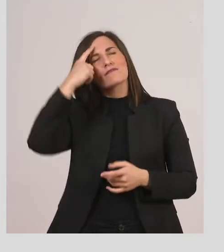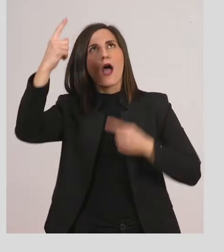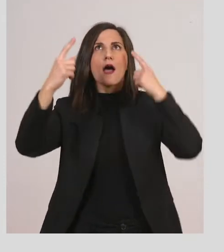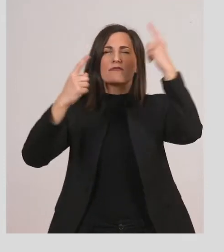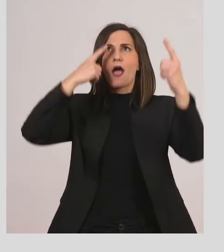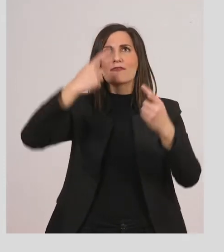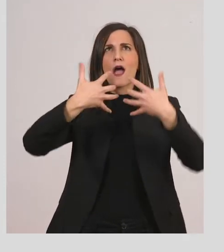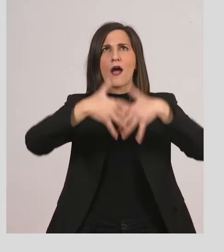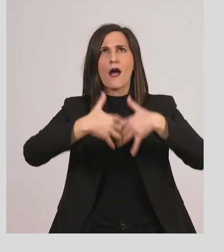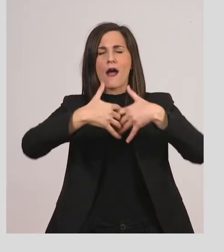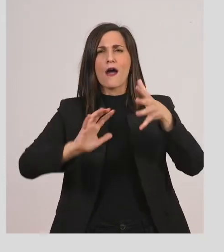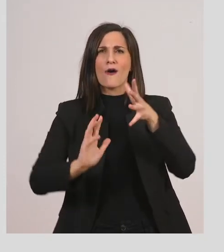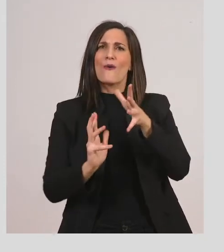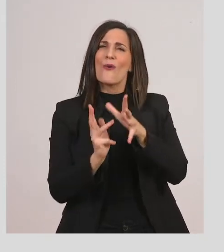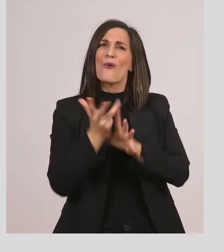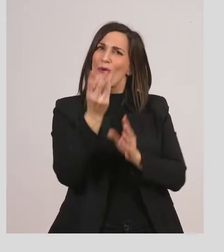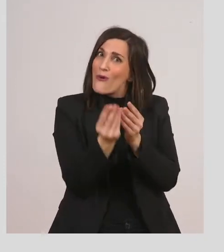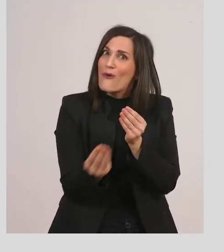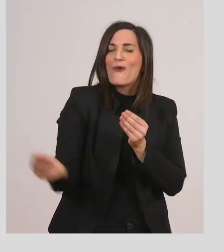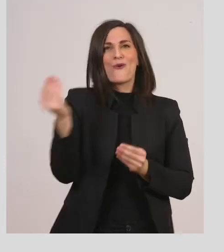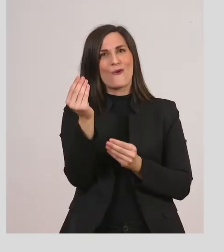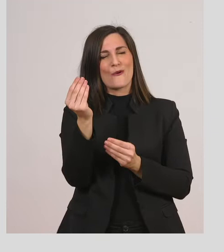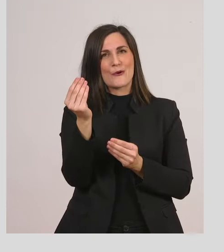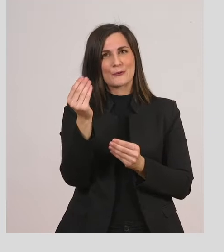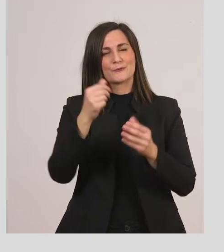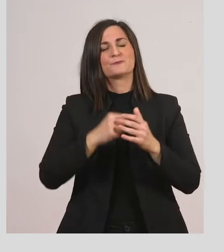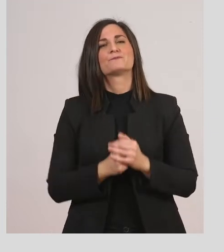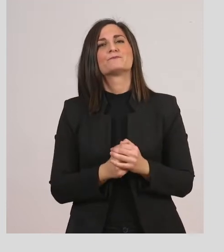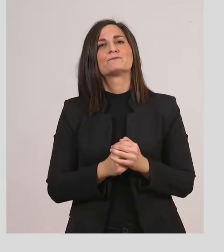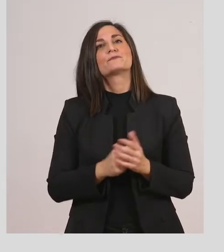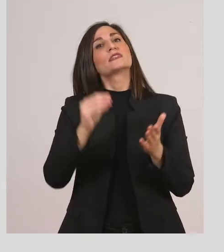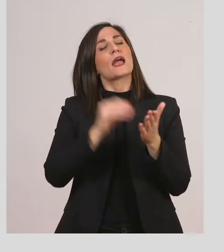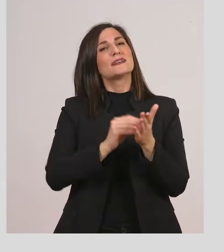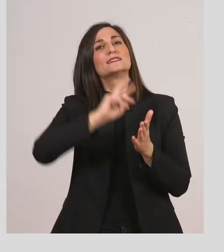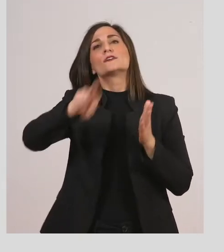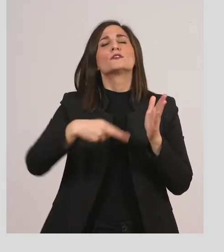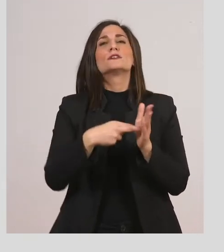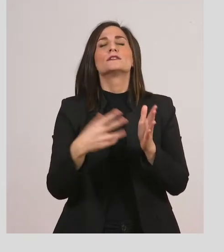να την επεξεργαστούμε και να την κάνουμε όσο το δυνατόν καλύτερη. Επίσης ρόλος του συγγραφέα είναι να βάλει σε μία σειρά...